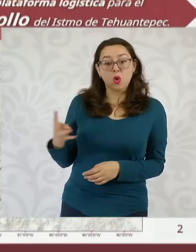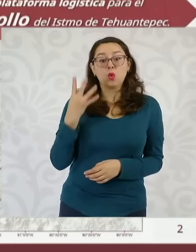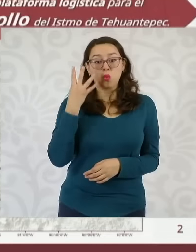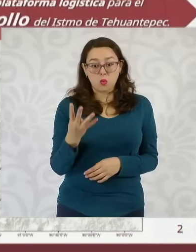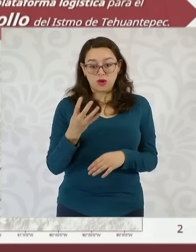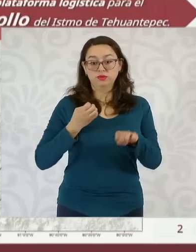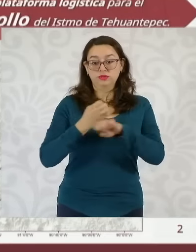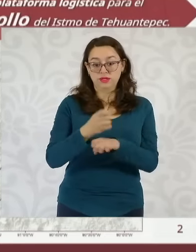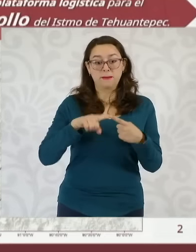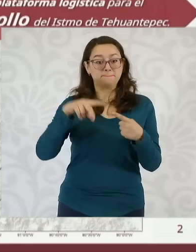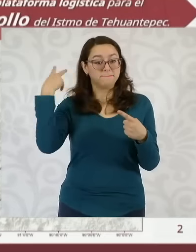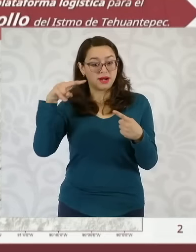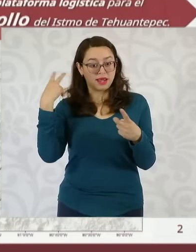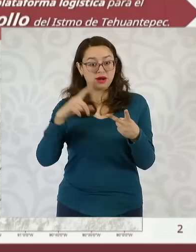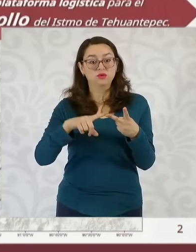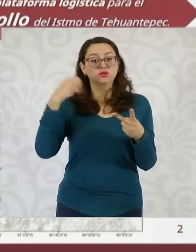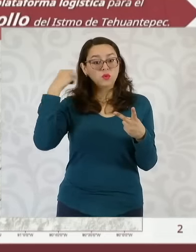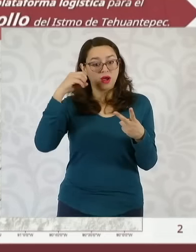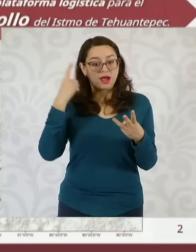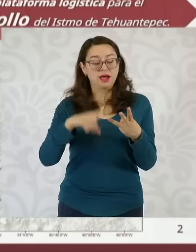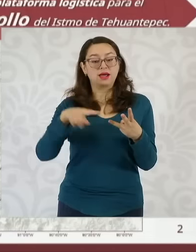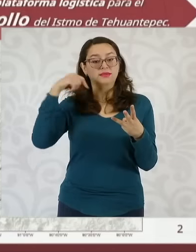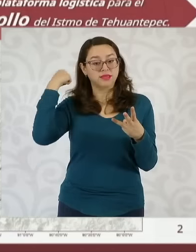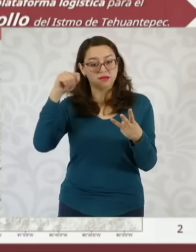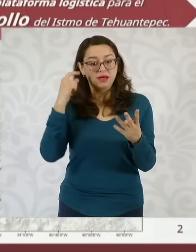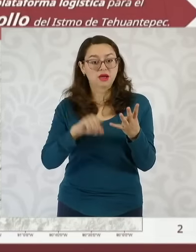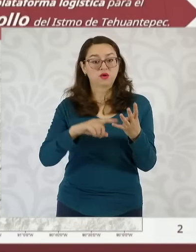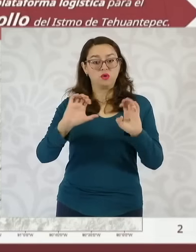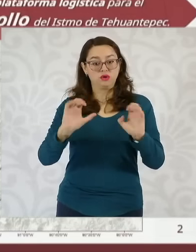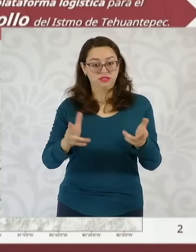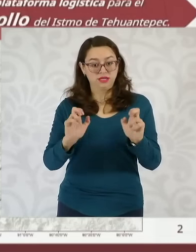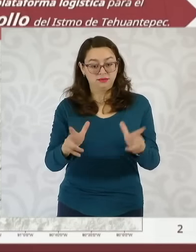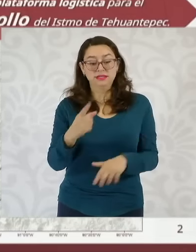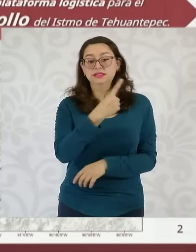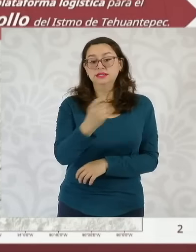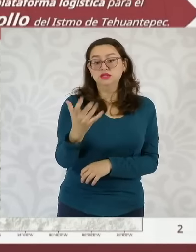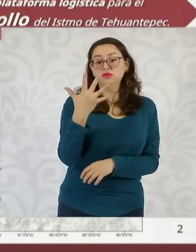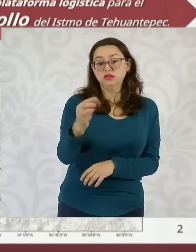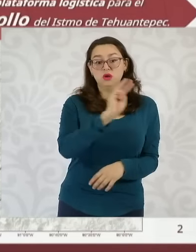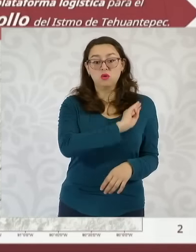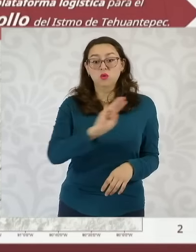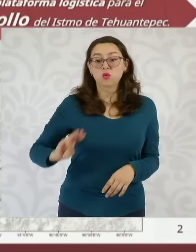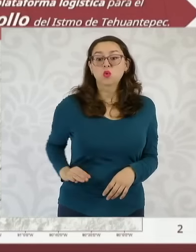Veracruz Oaxaca Tabasco y Chiapas 105 municipios y más de 4,600,000